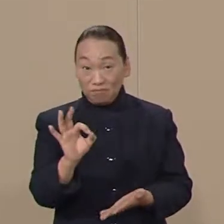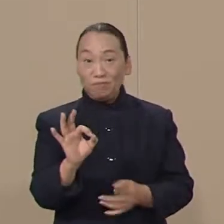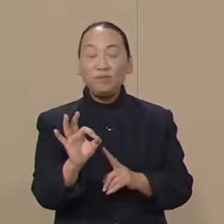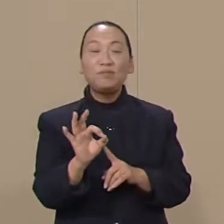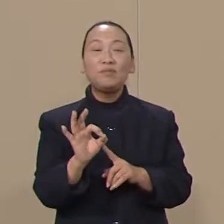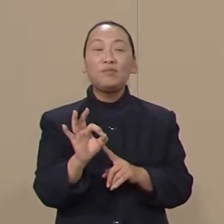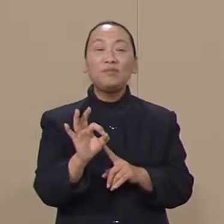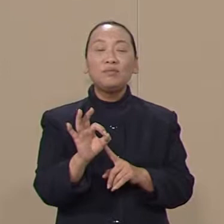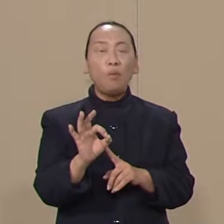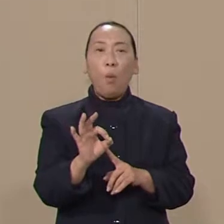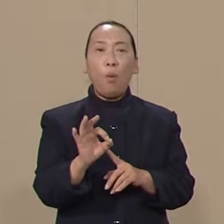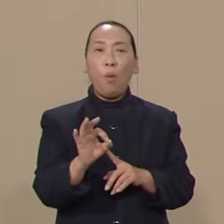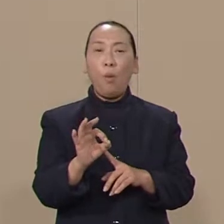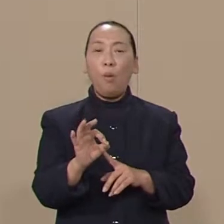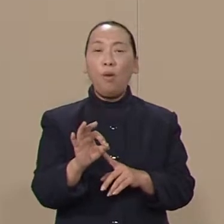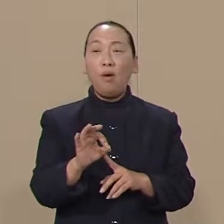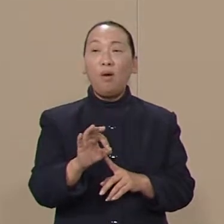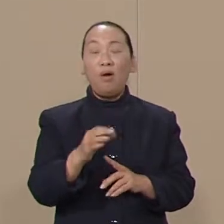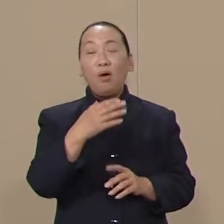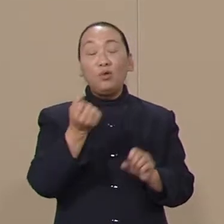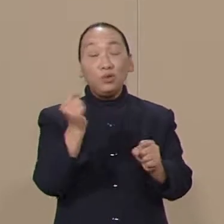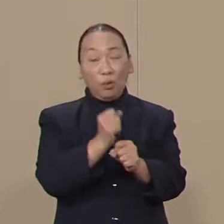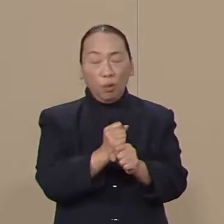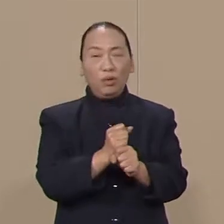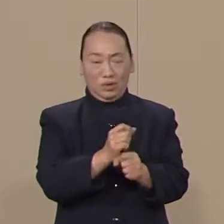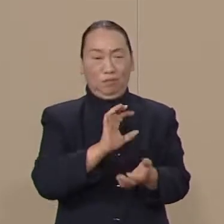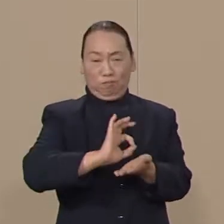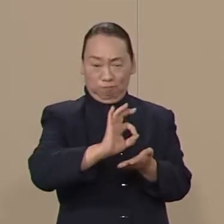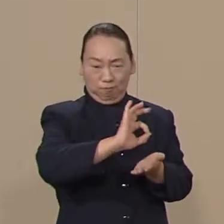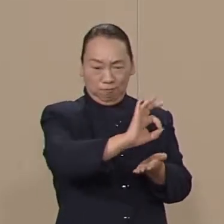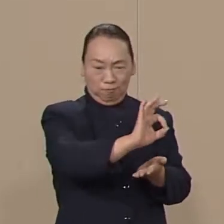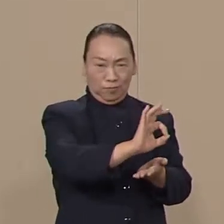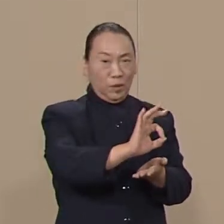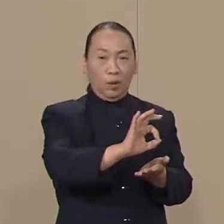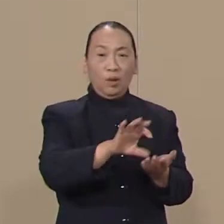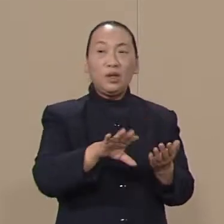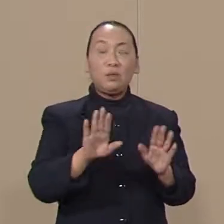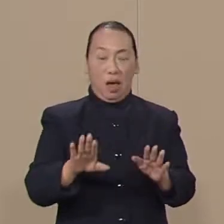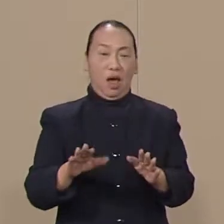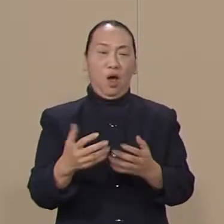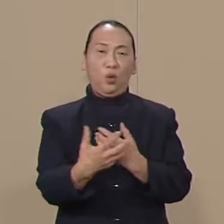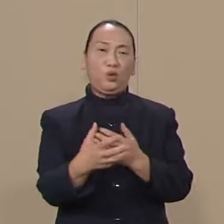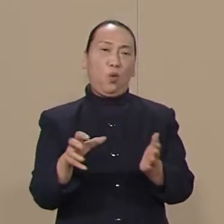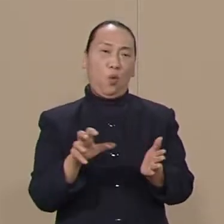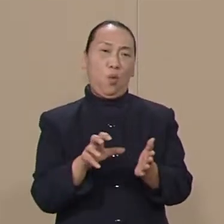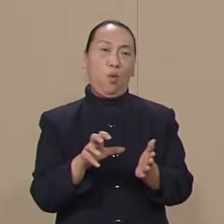復興のために十分使われていない 今 補償だって十分ではありません